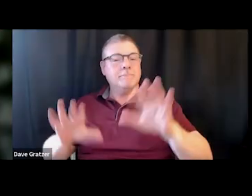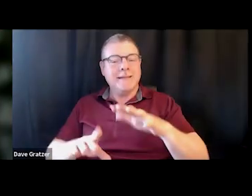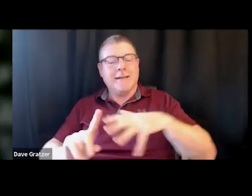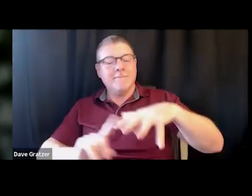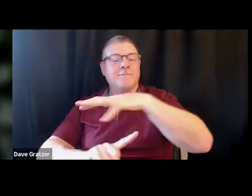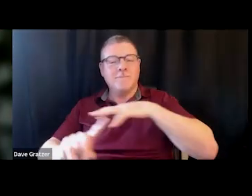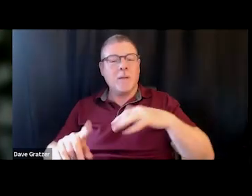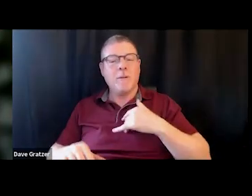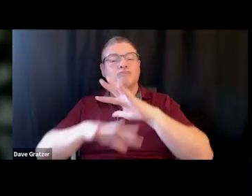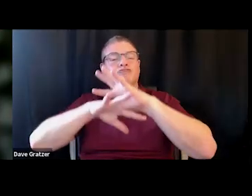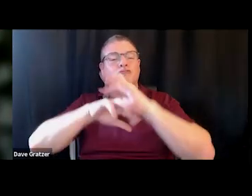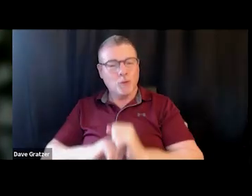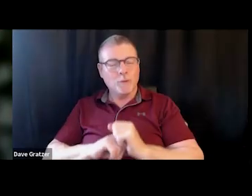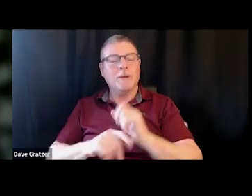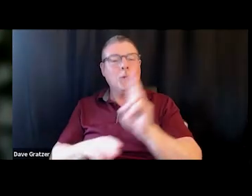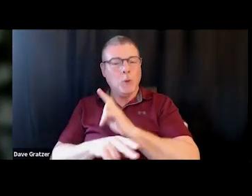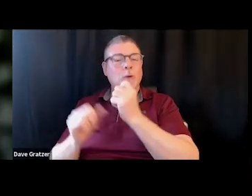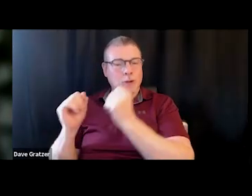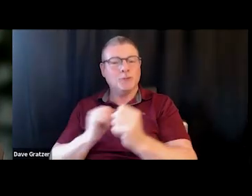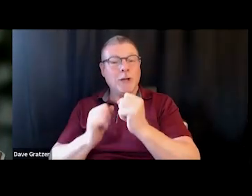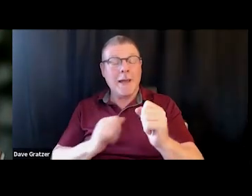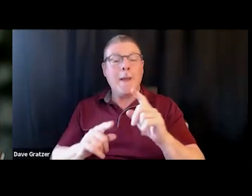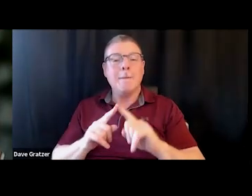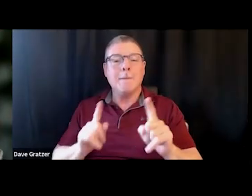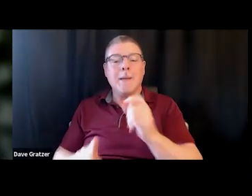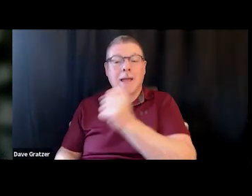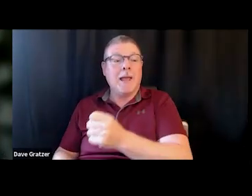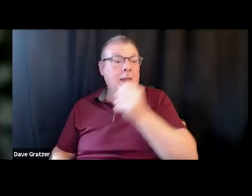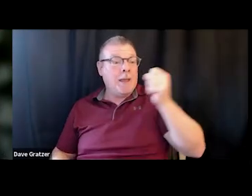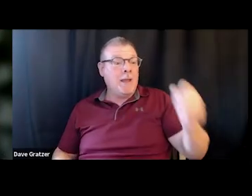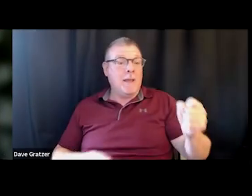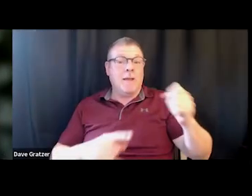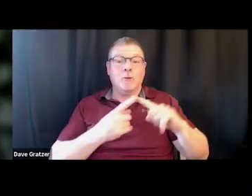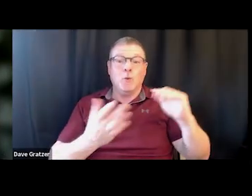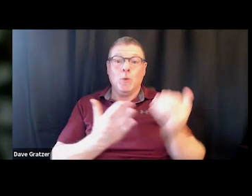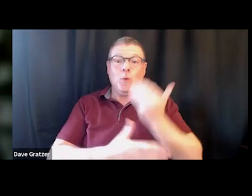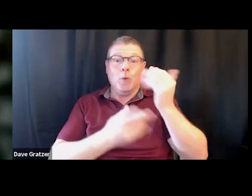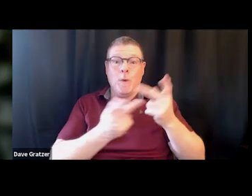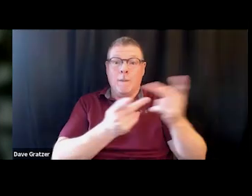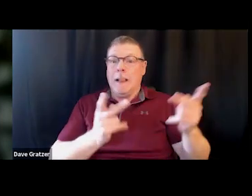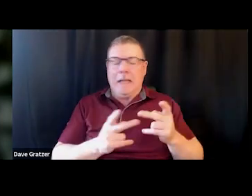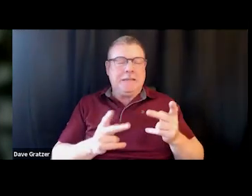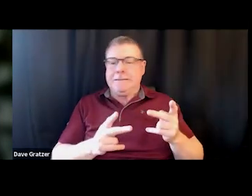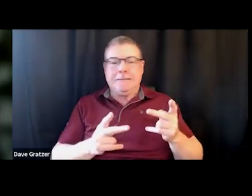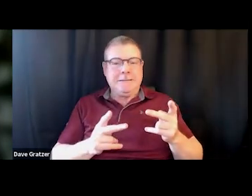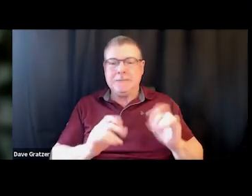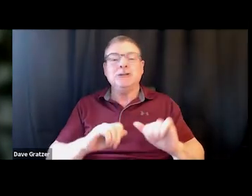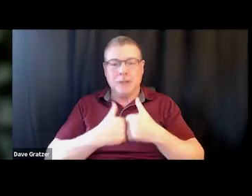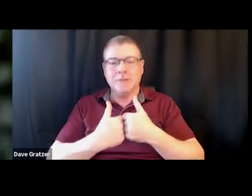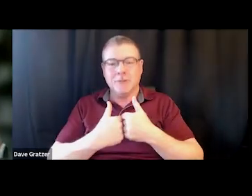y con estrategias que están acostumbrados a usar, pero tal vez no puedan transferir eso a un nuevo entorno, y eso es muy desafiante en un lugar de trabajo.